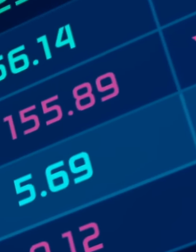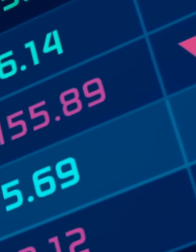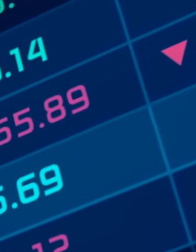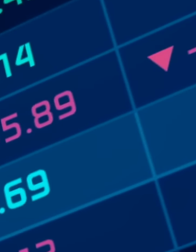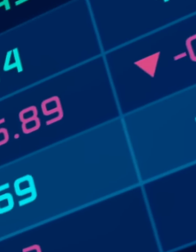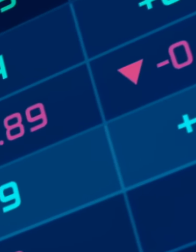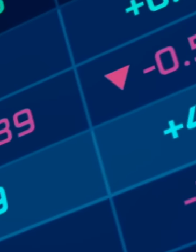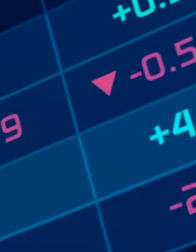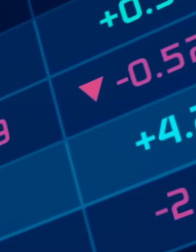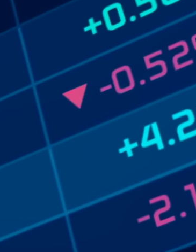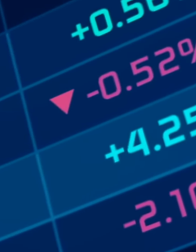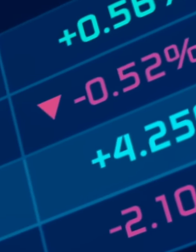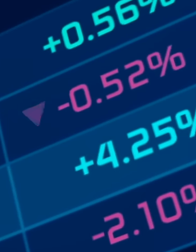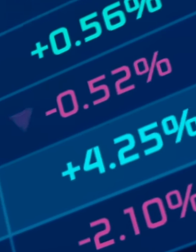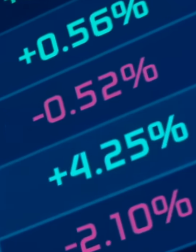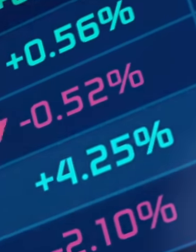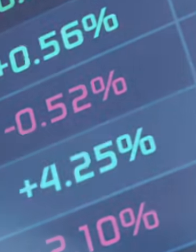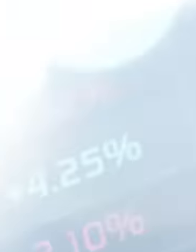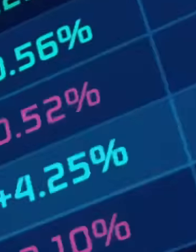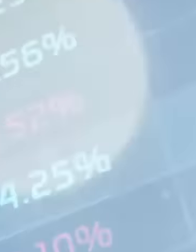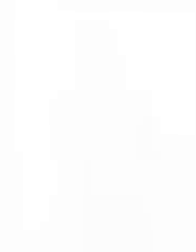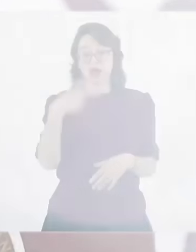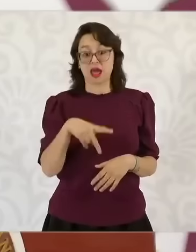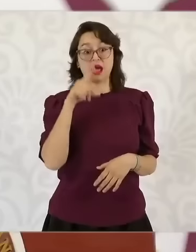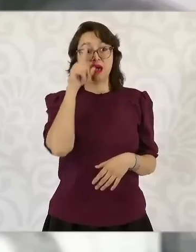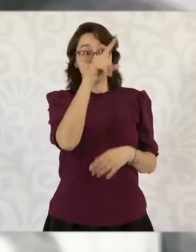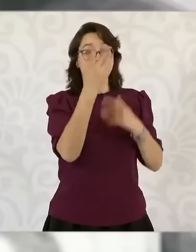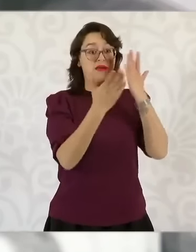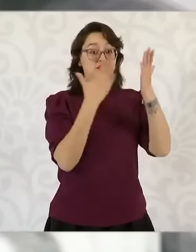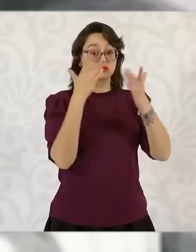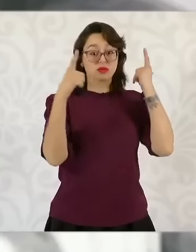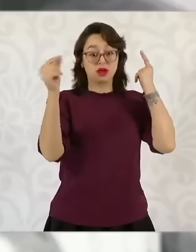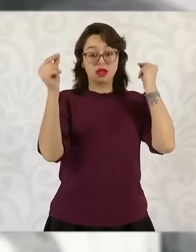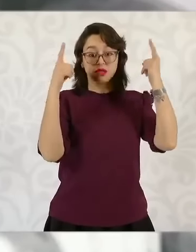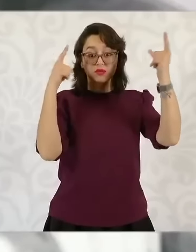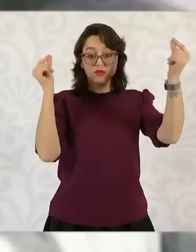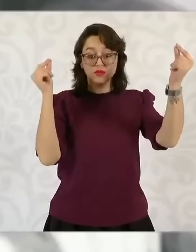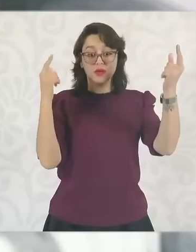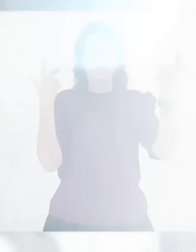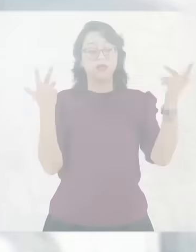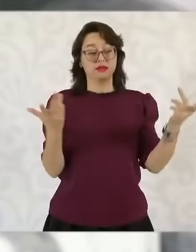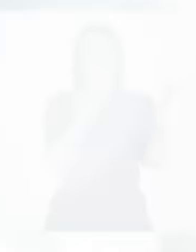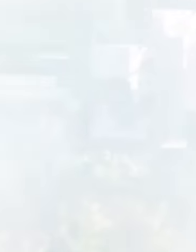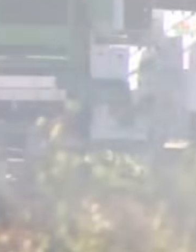presentadas por la directora general de latino donor collaborative hay actualmente 38 millones de